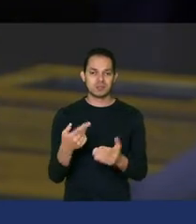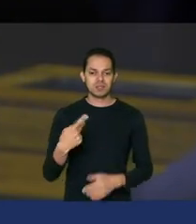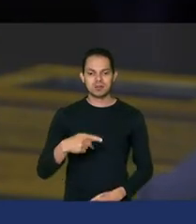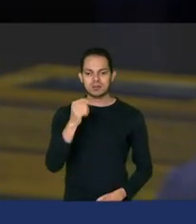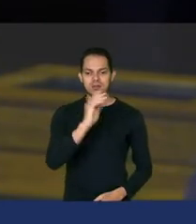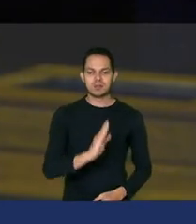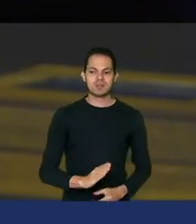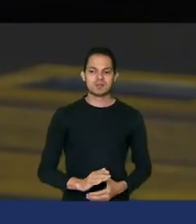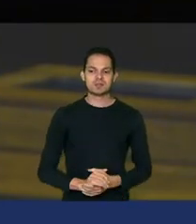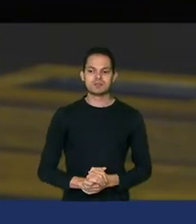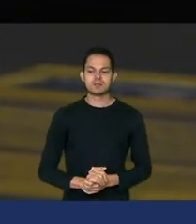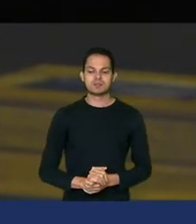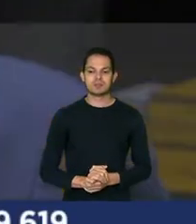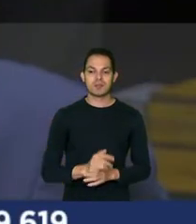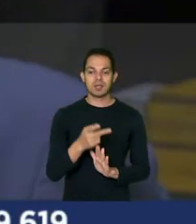ENORME COM A LEGISLAÇÃO EXISTENTE NO PAÍS. TEM UMA